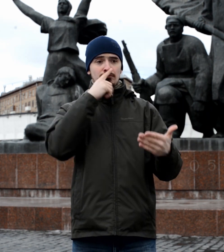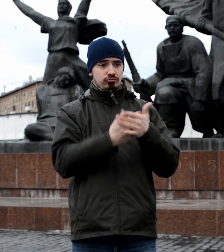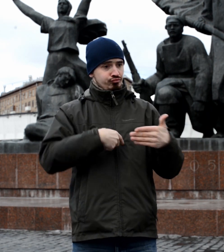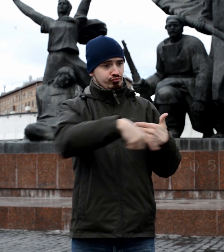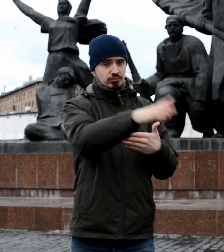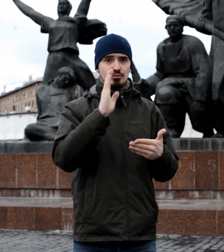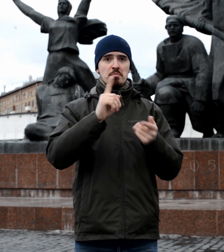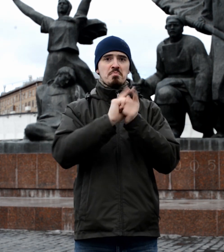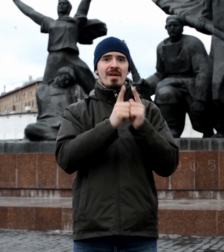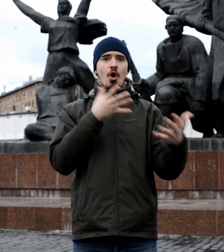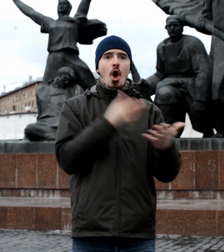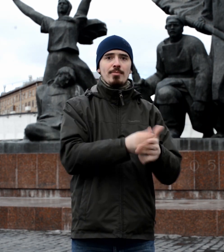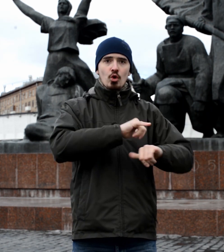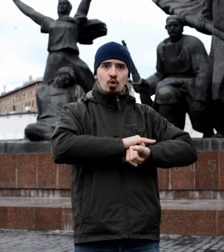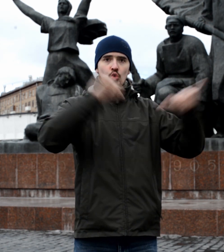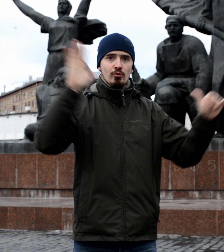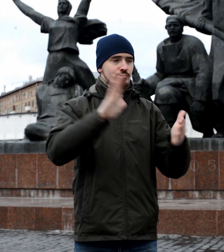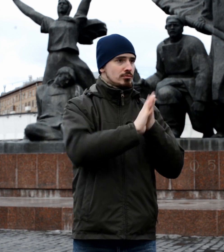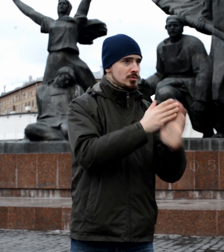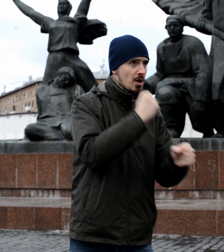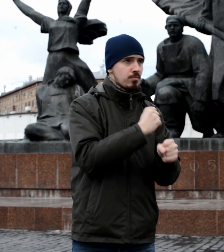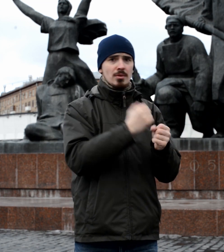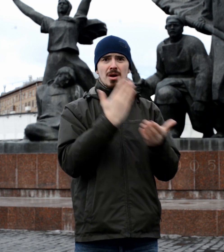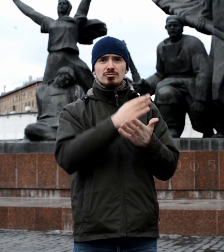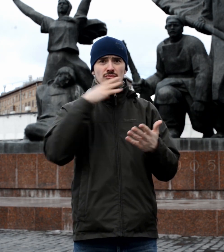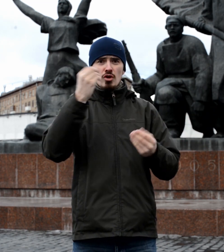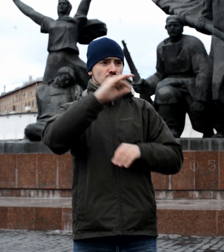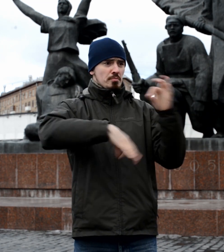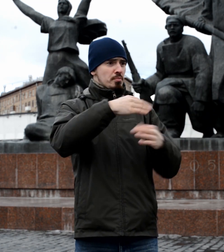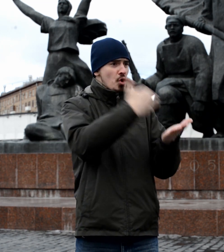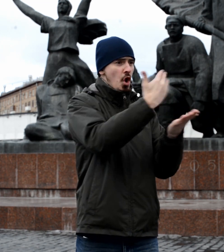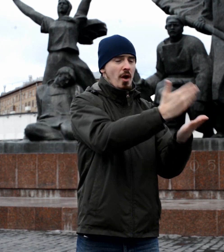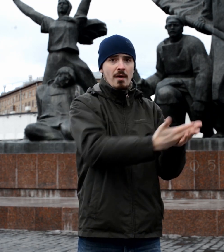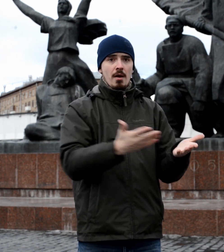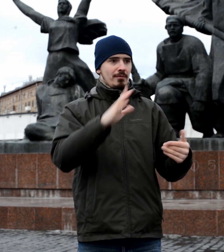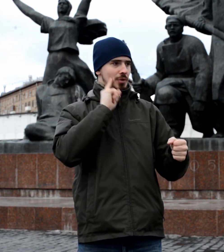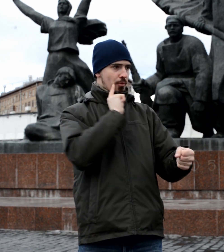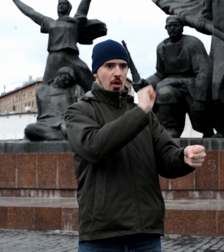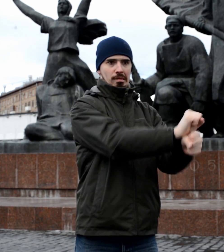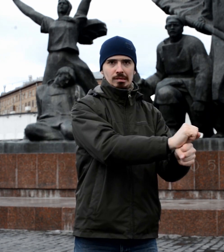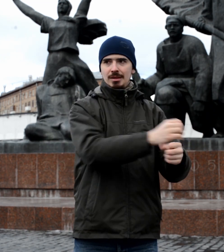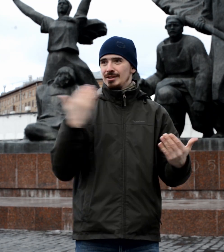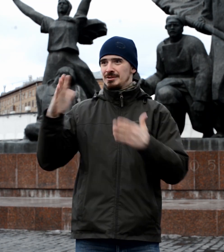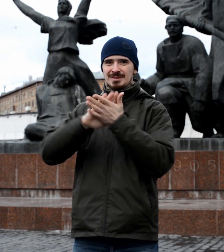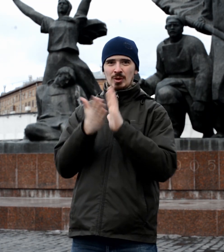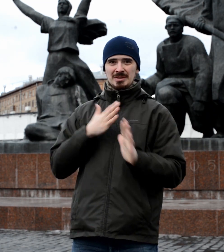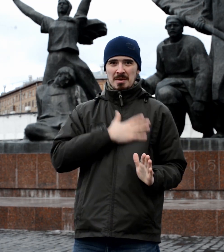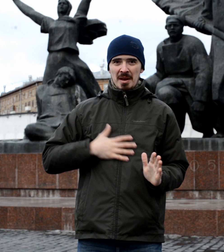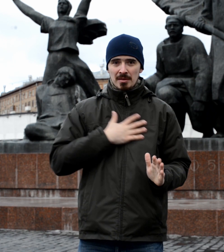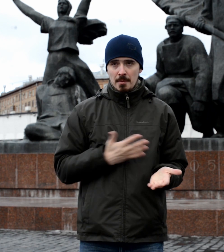В ближайшем будущем должны увеличить оплату переводчикам ЖЯ – работа ведется. Есть много проектов и программ. Но сейчас это «тормозит». Ситуация неприятная.